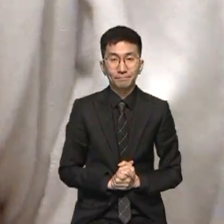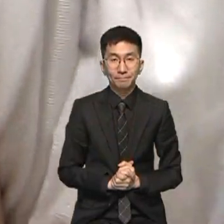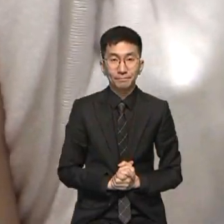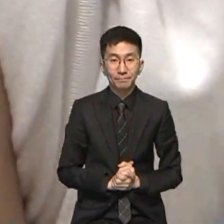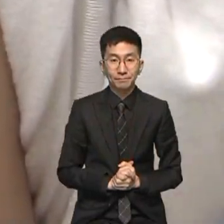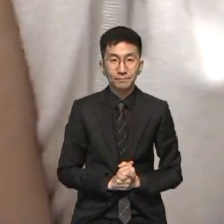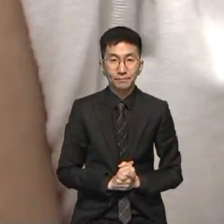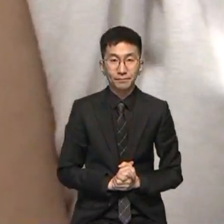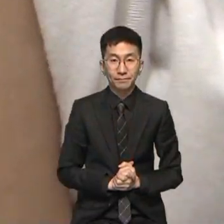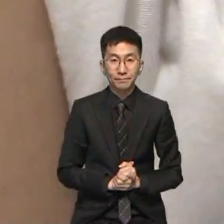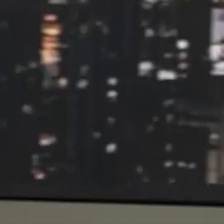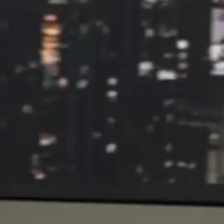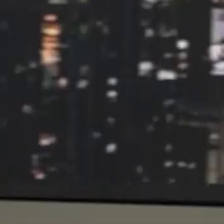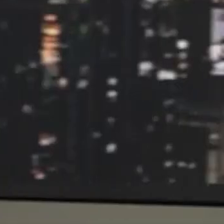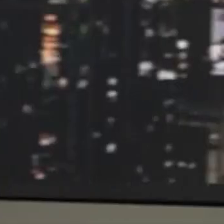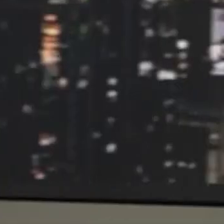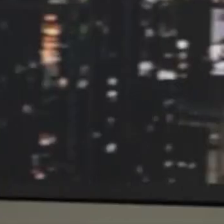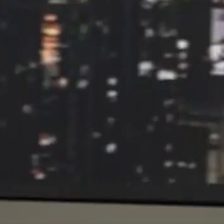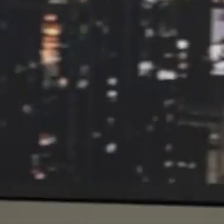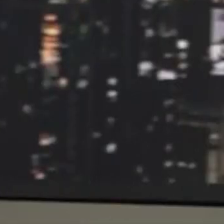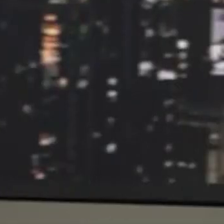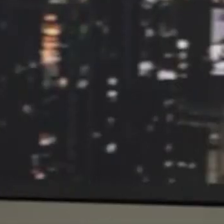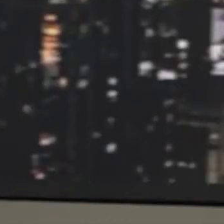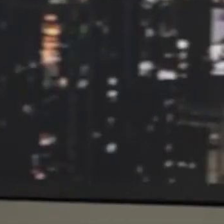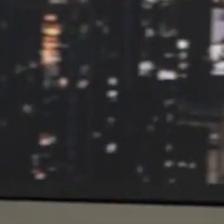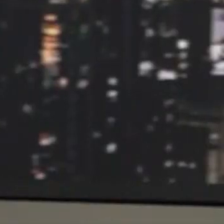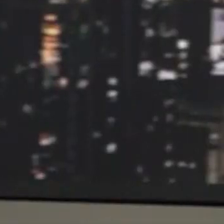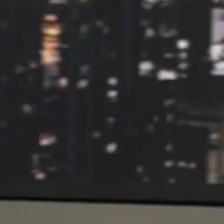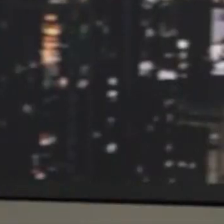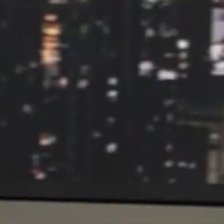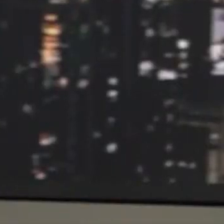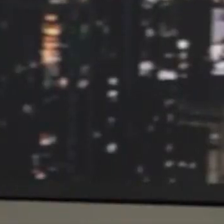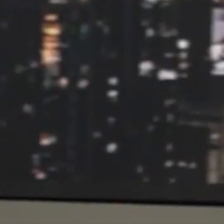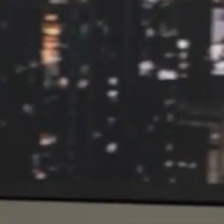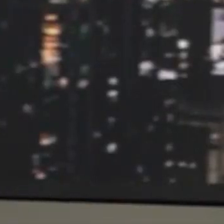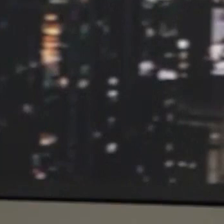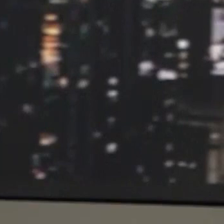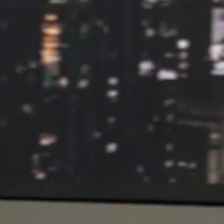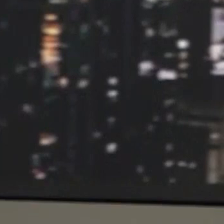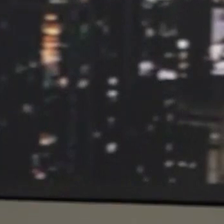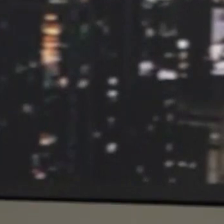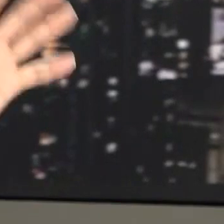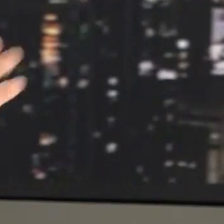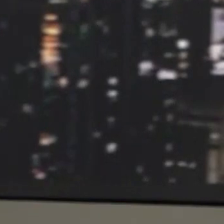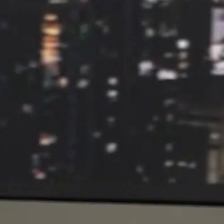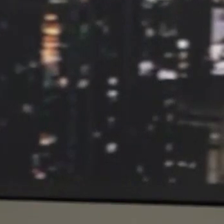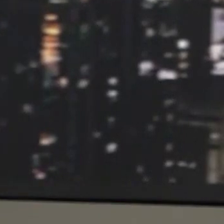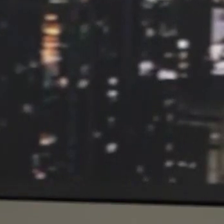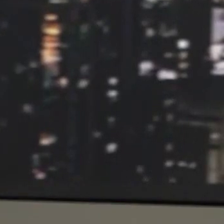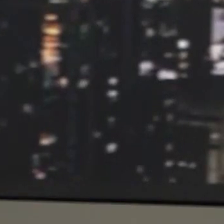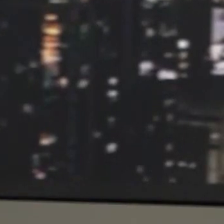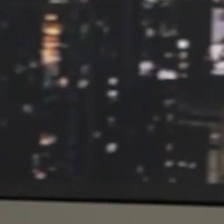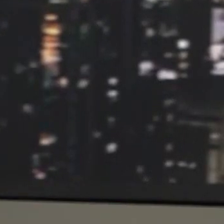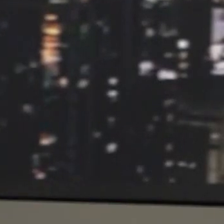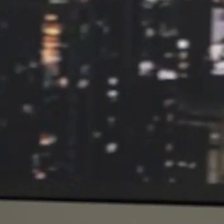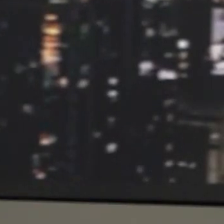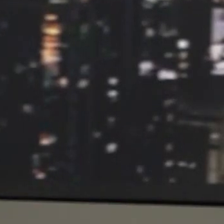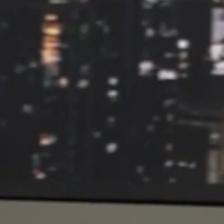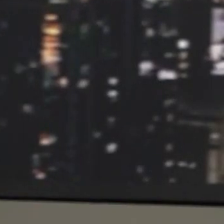(앵커) 오늘 열릴 예정이었던 이재명, 윤석열 두 대선 후보의 1:1 토론이 결국 무산됐습니다.